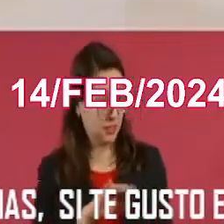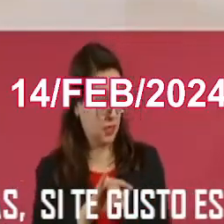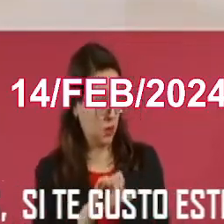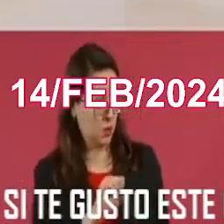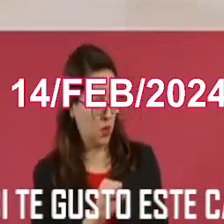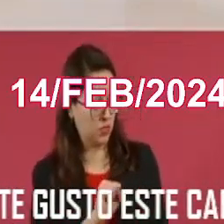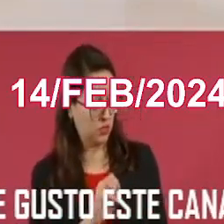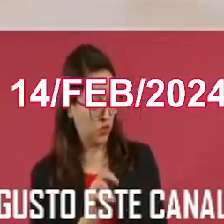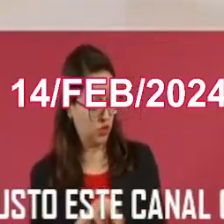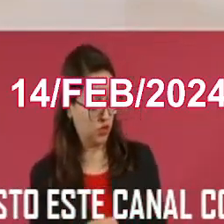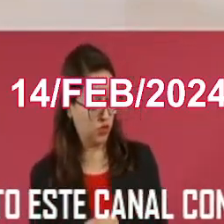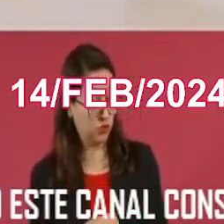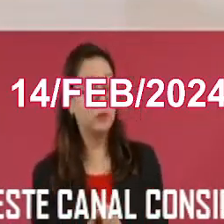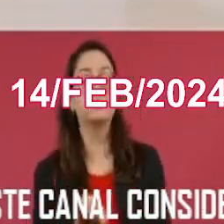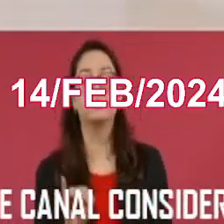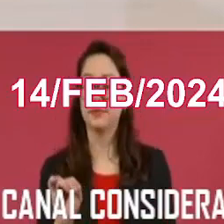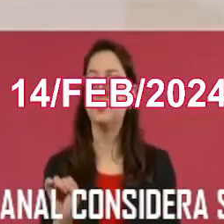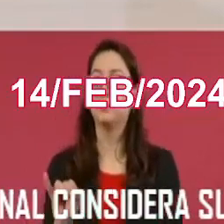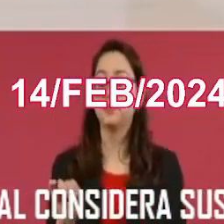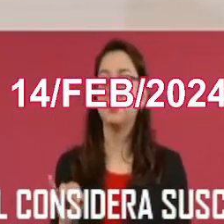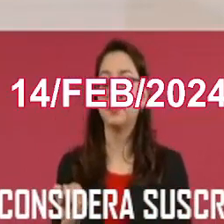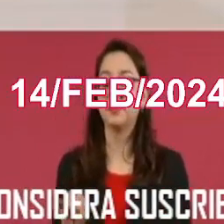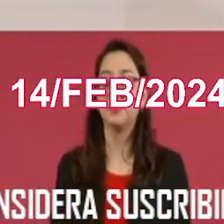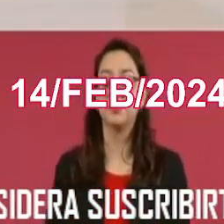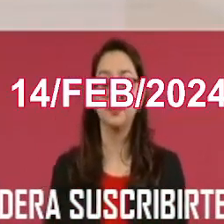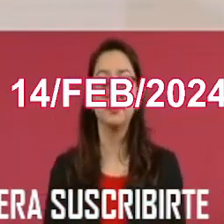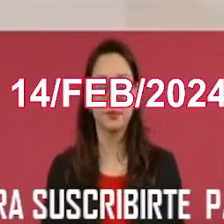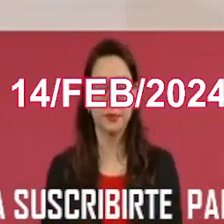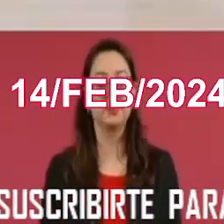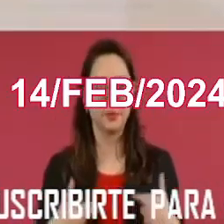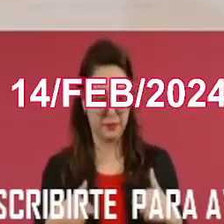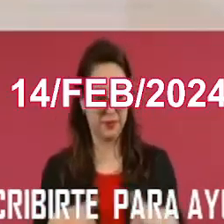era departamento de